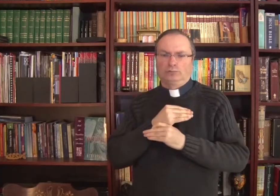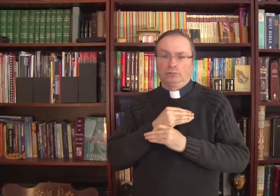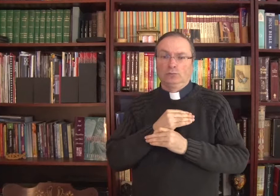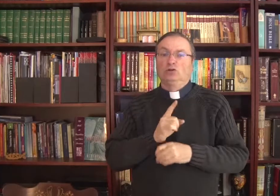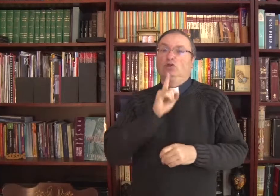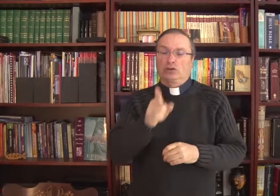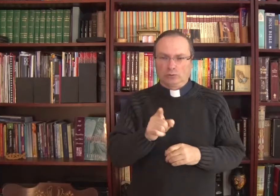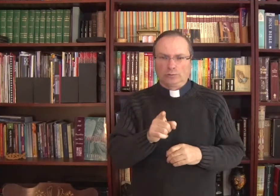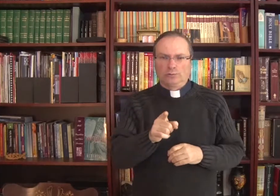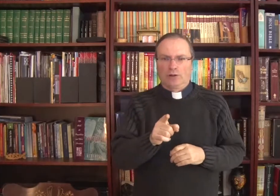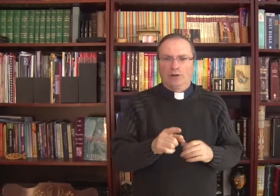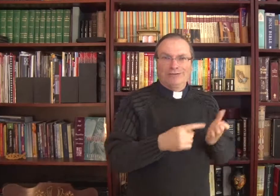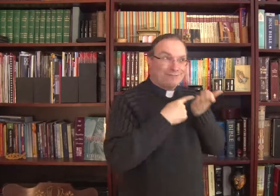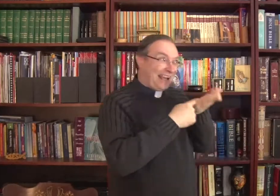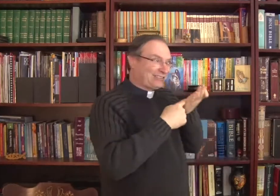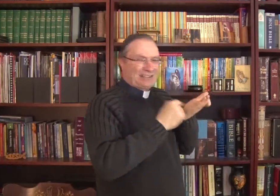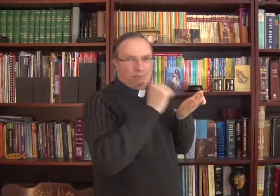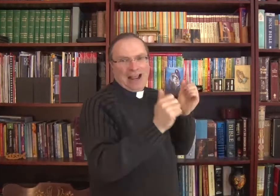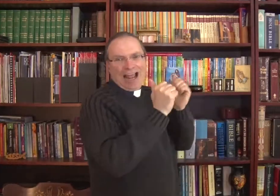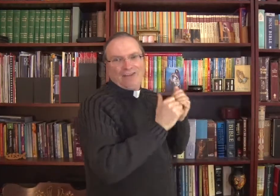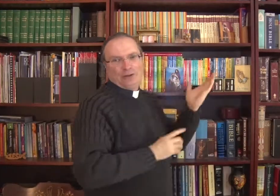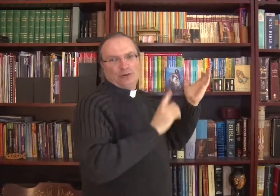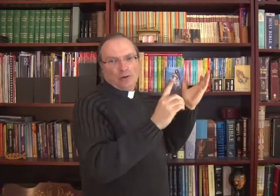Surtout, ne marchandez pas avec Dieu;